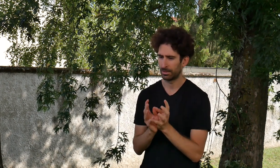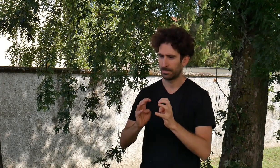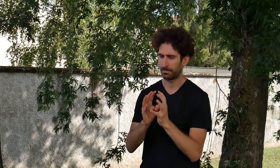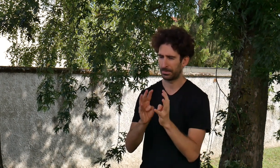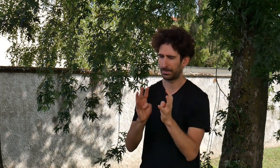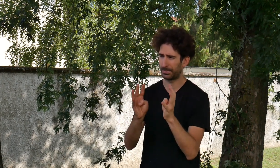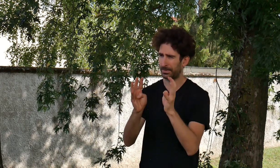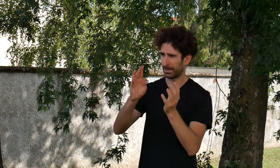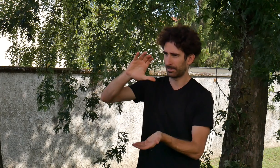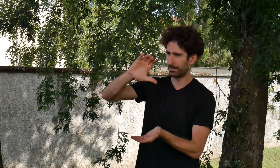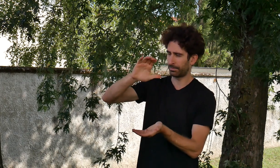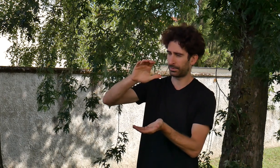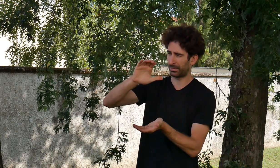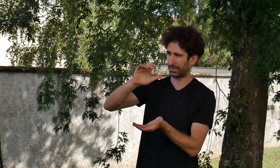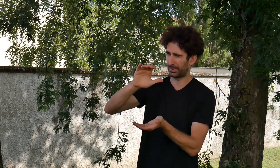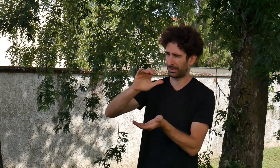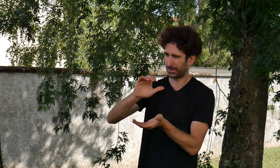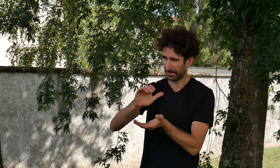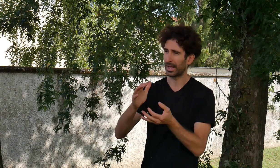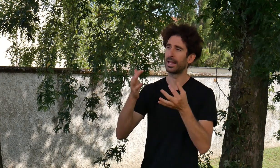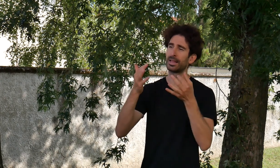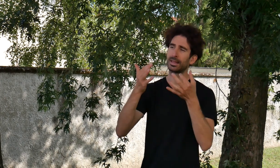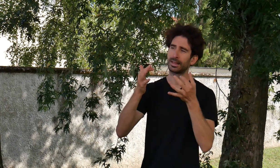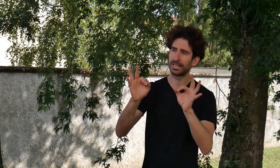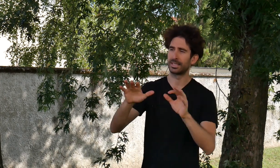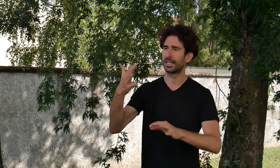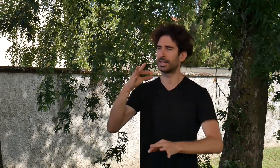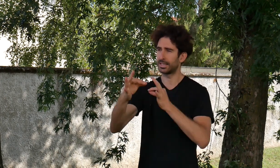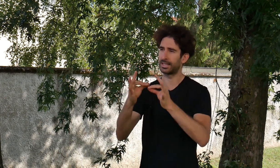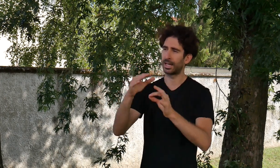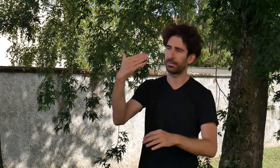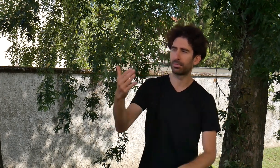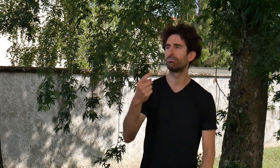le stock des mélanocytes diminue progressivement. 10 à 15 cycles plus tard,